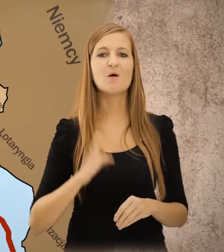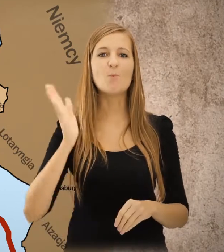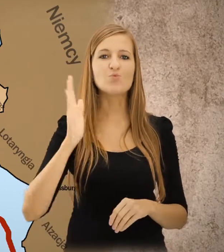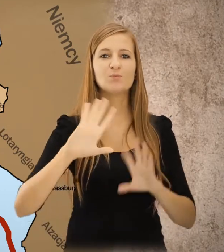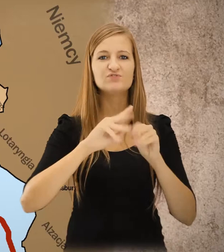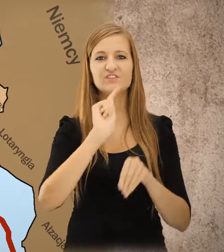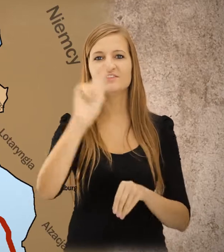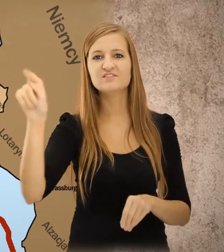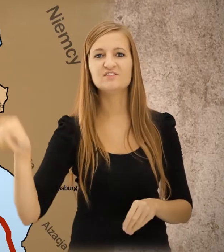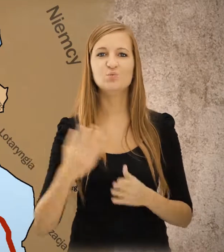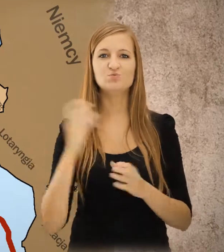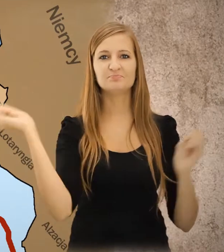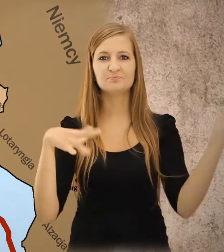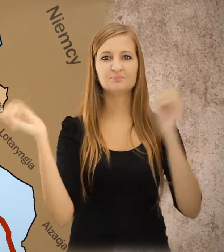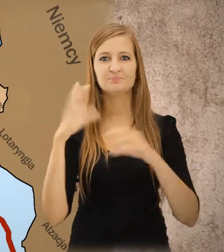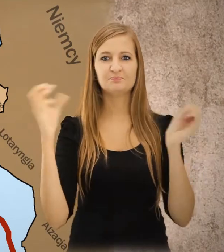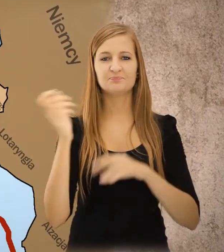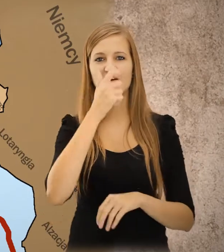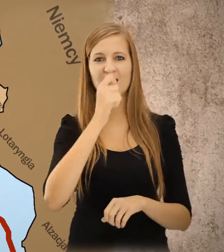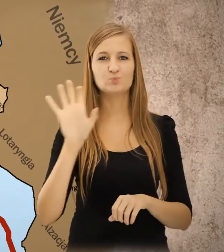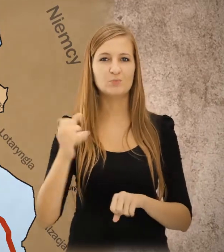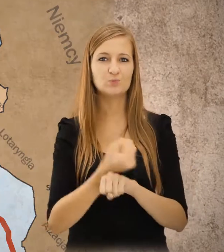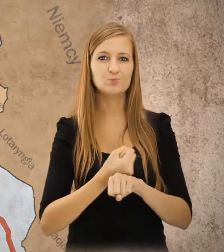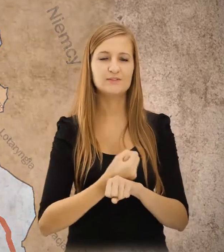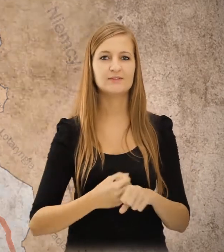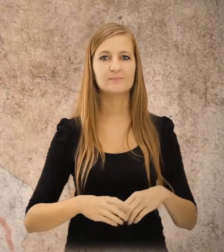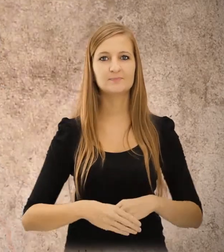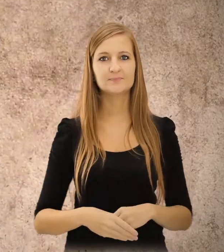Potem już wszystkie strony używały gazów bojowych.